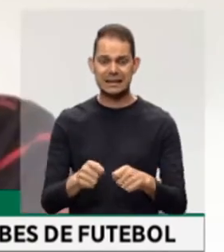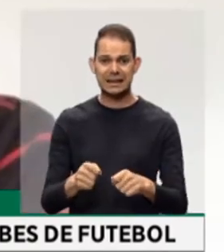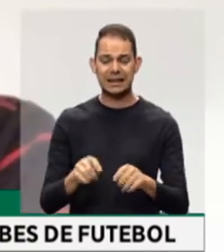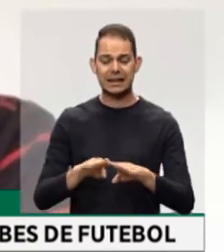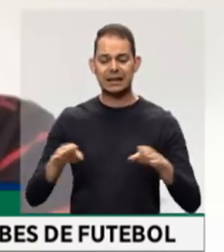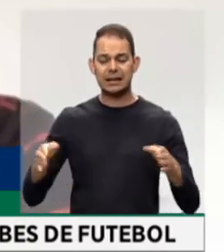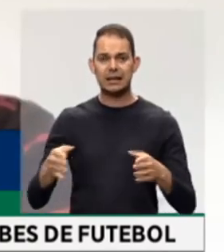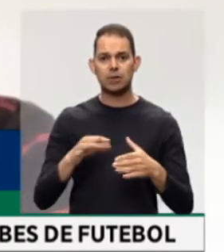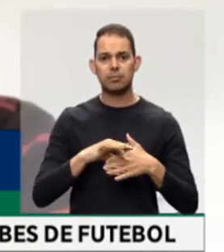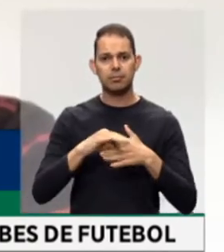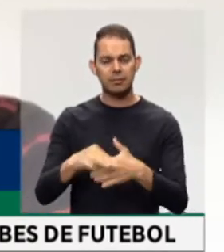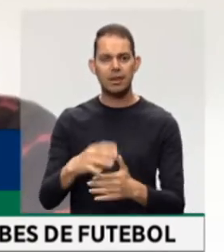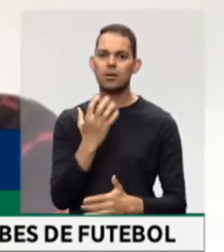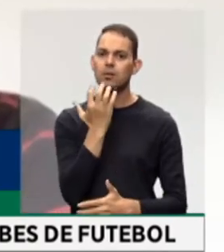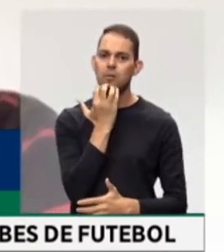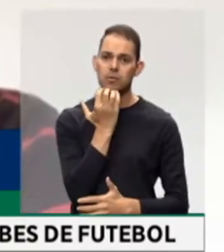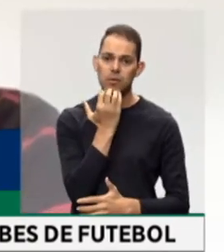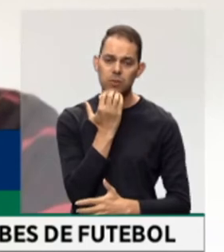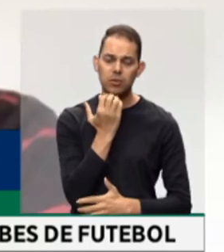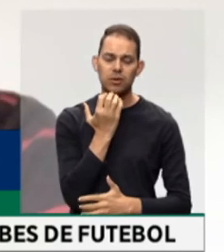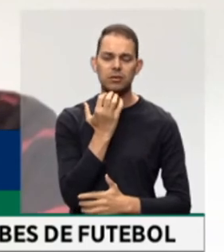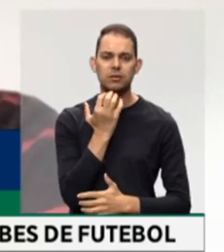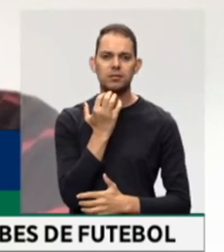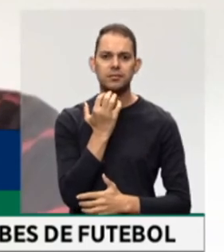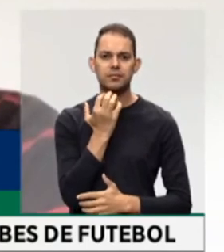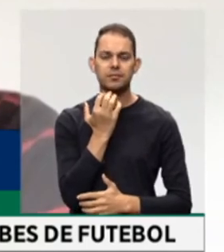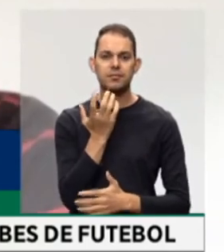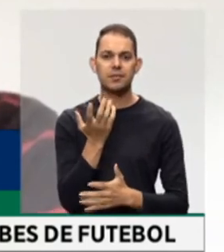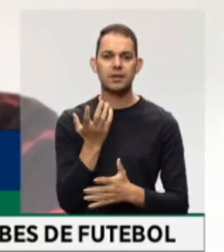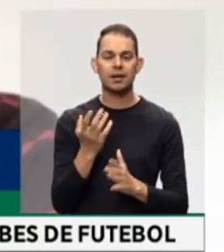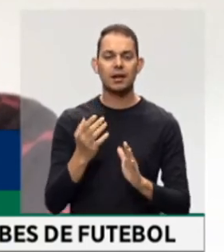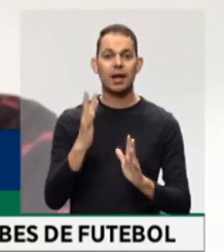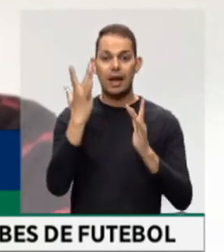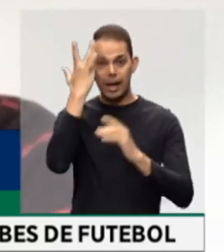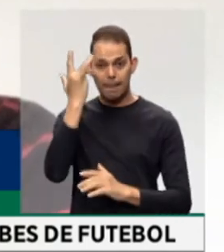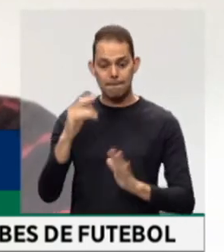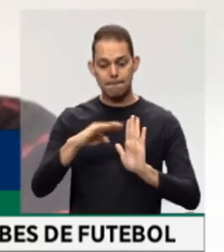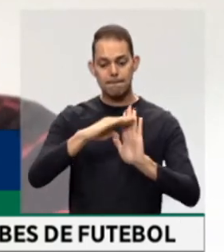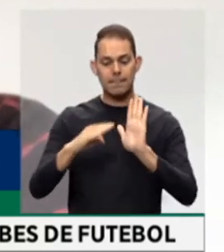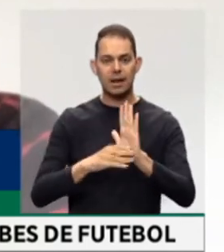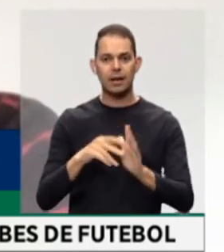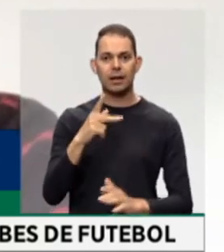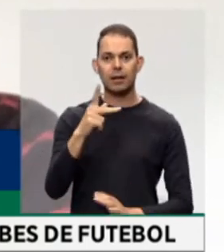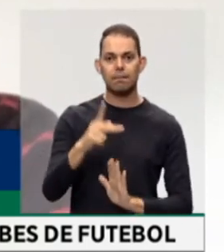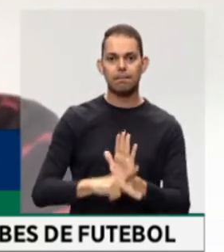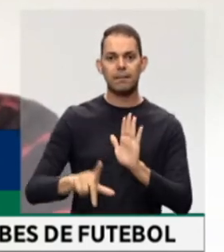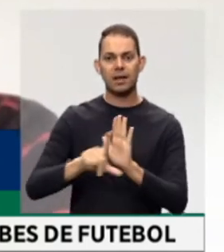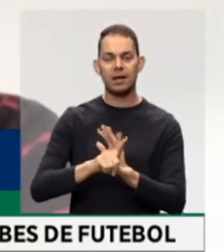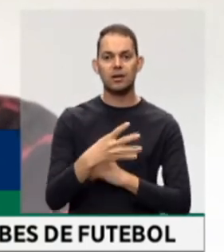PT, PELA MINORIA. SOLICITAR TAMBÉM, PRESIDENTE, SE POSSÍVEL ENCAMINHAR PELA MESA AO PRESIDENTE RODRIGO MAIA É MESA A INCLUSÃO NA PAUTA DE